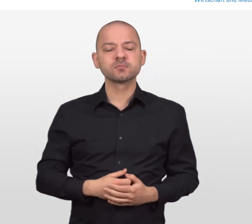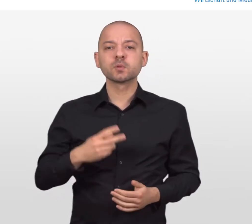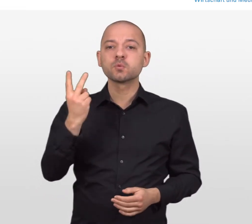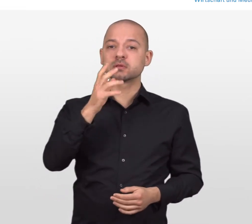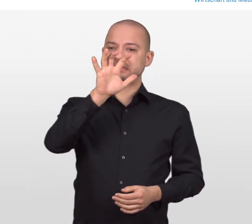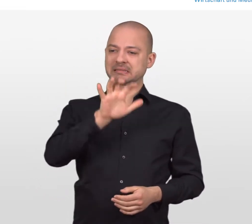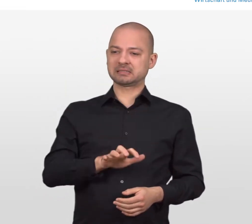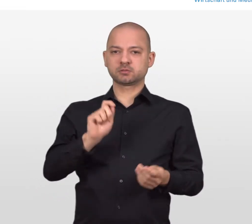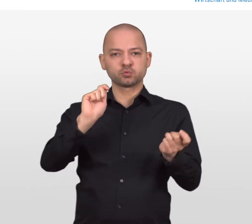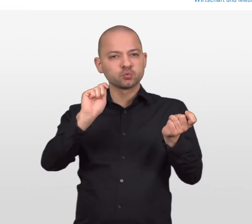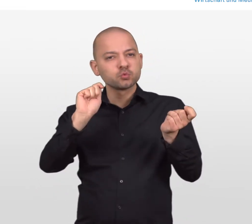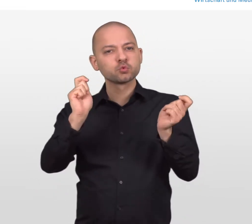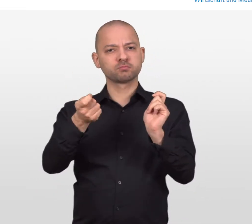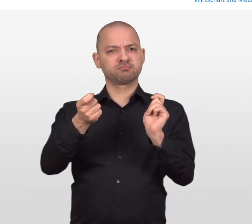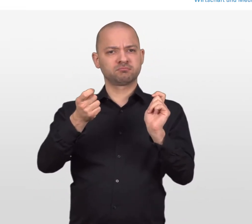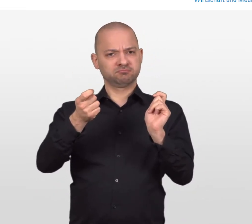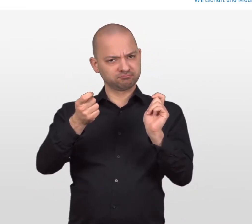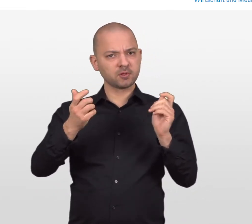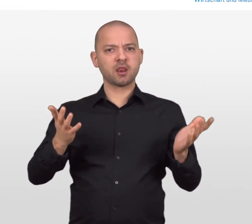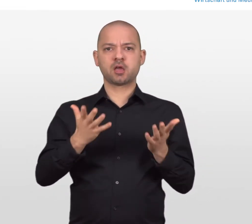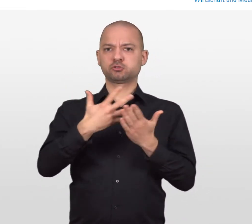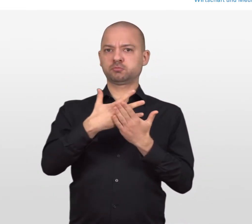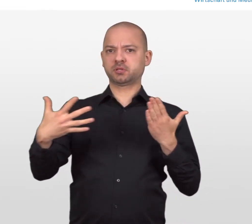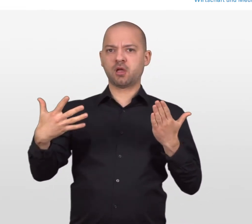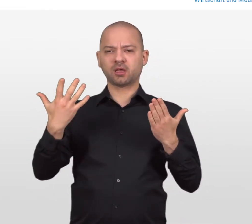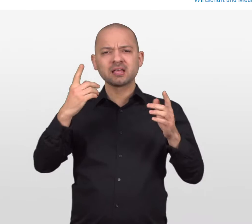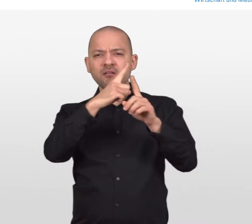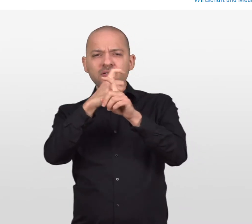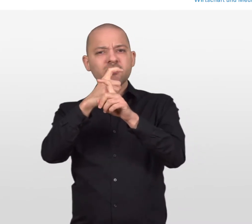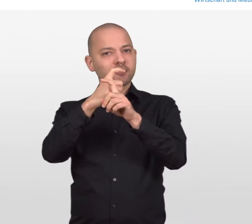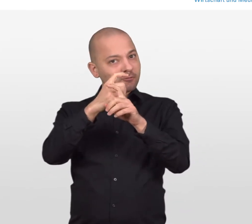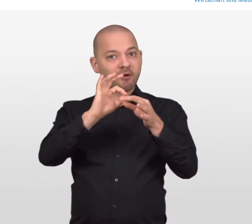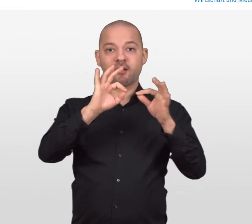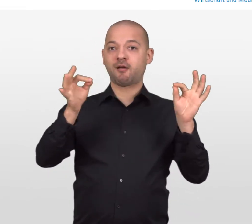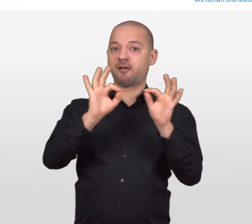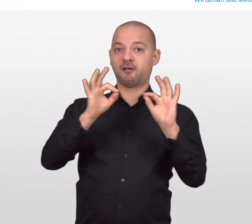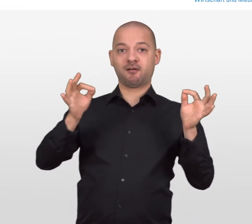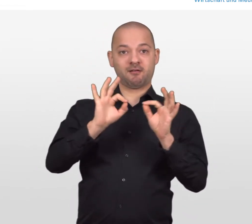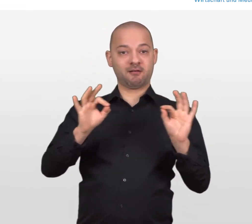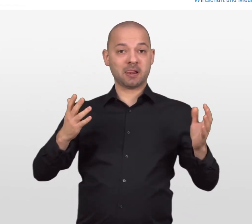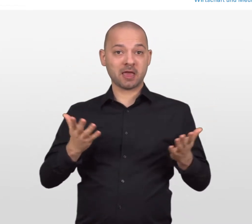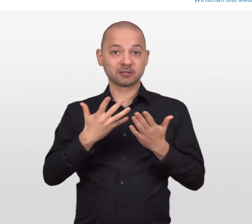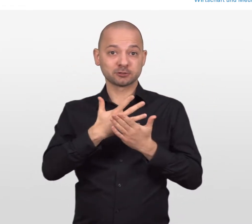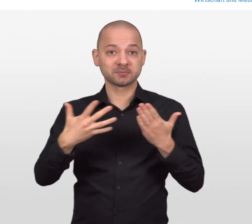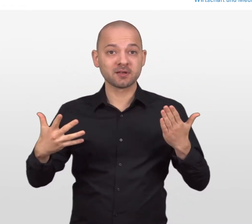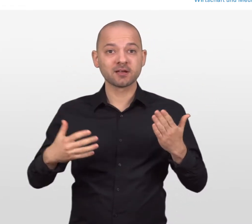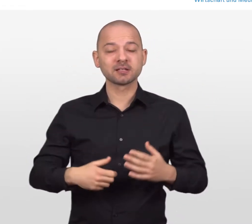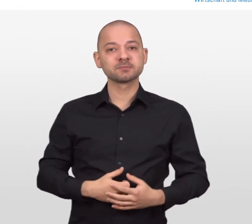oder Texte in Leichter Sprache auswählen.